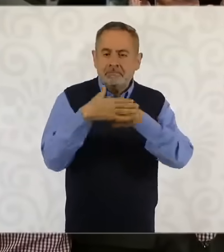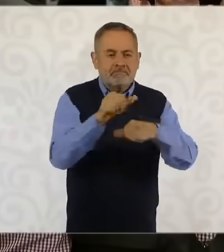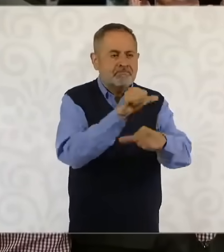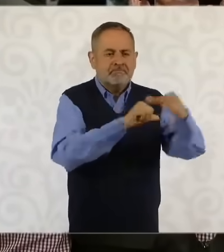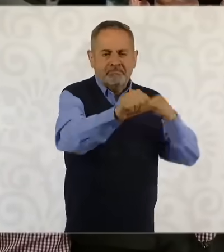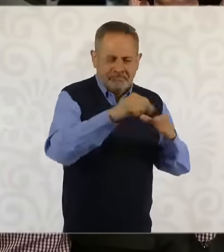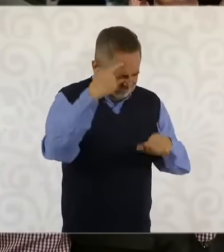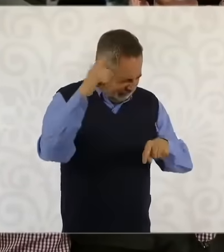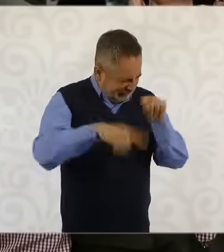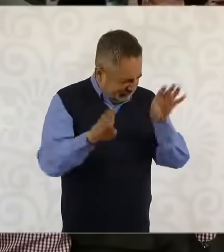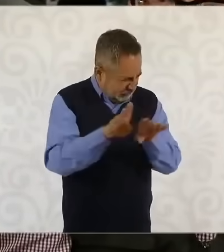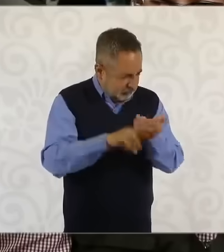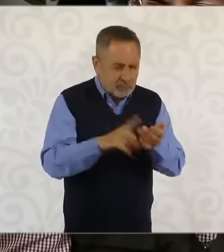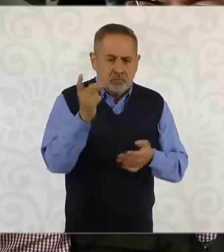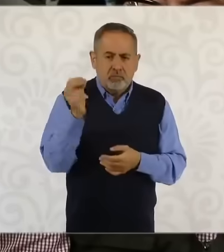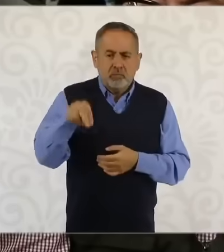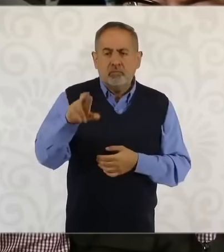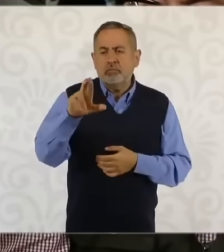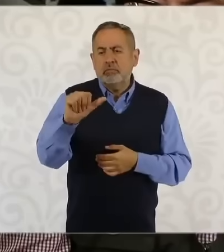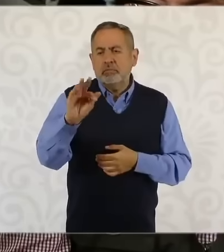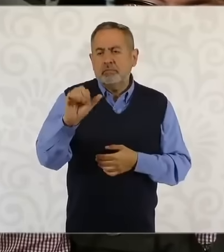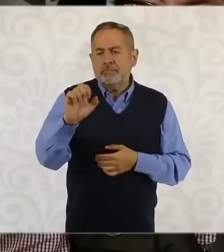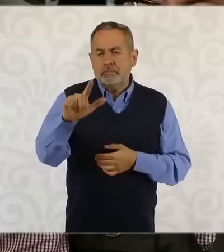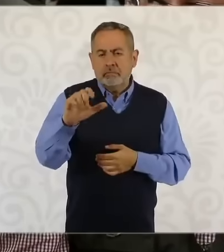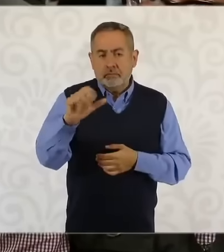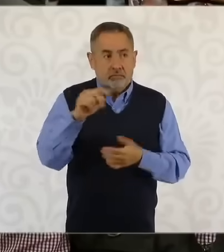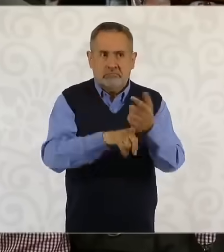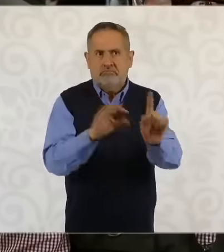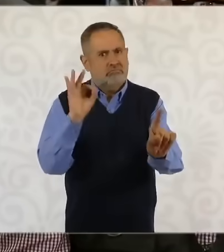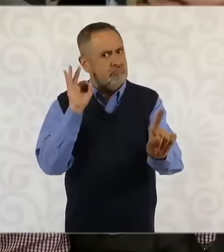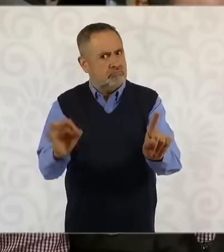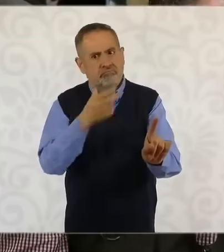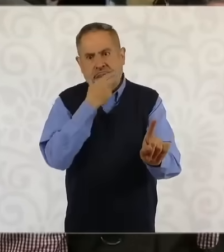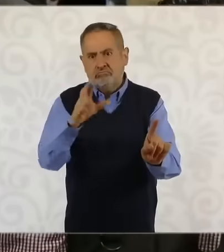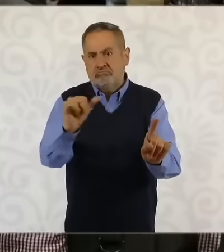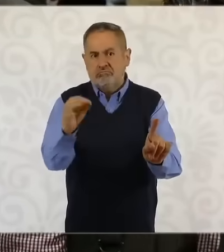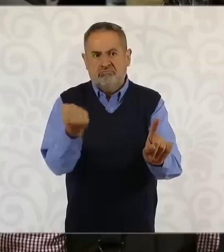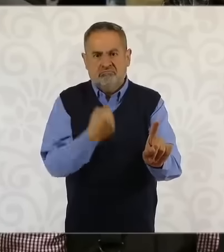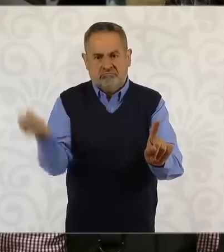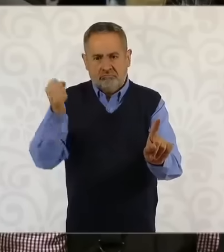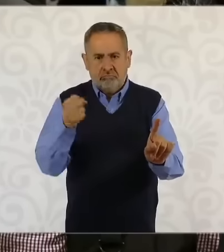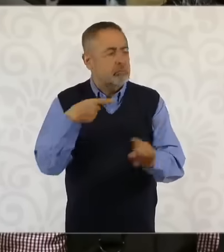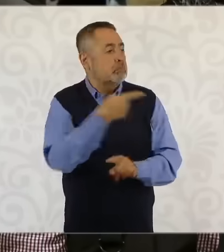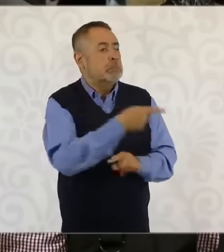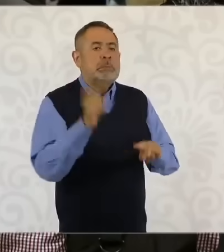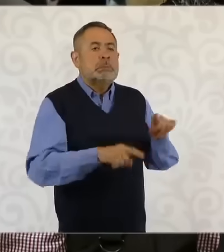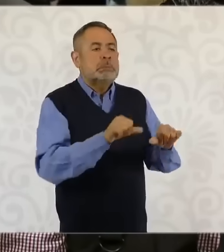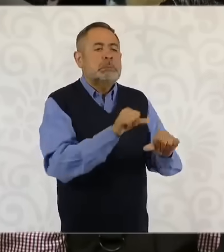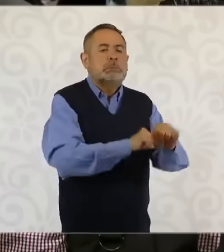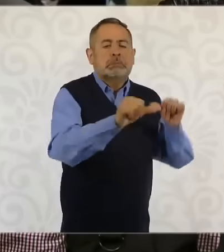se llama a don Rafael Acuña un jurista probado él sí ya la están perfilando para eso y sabe